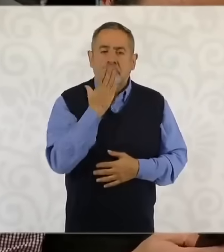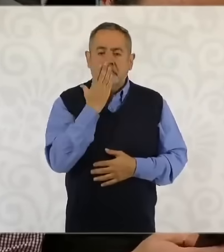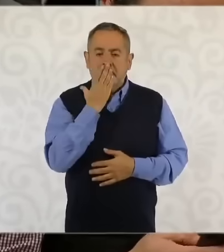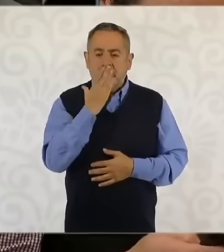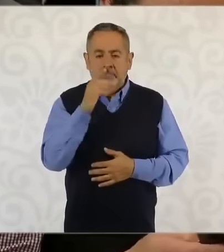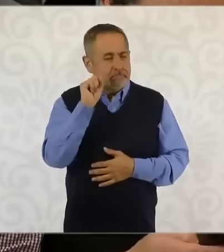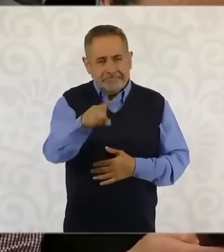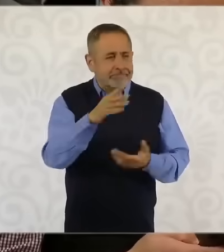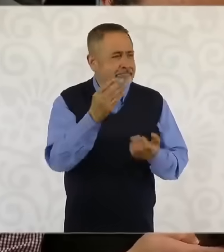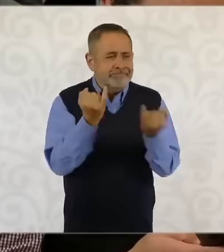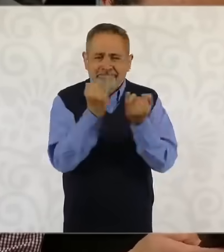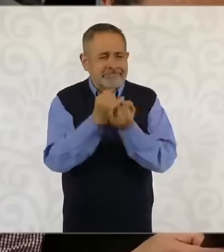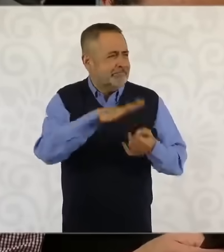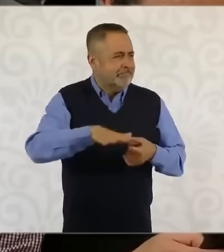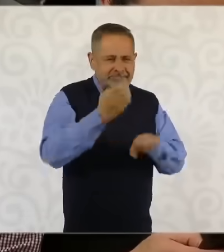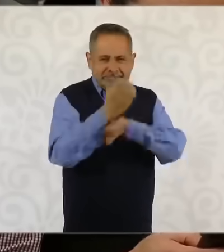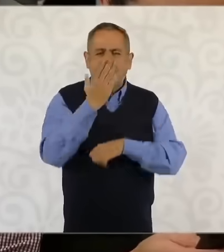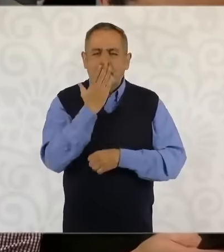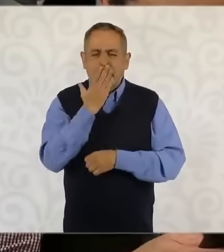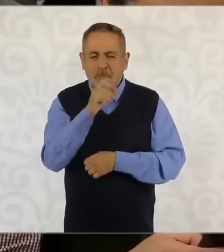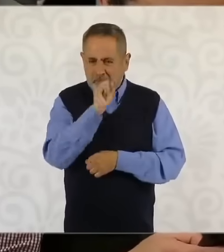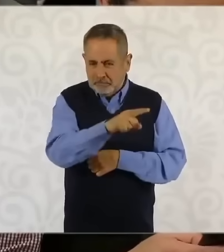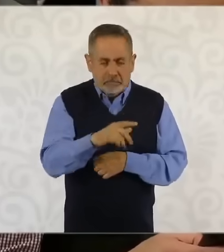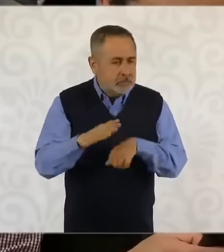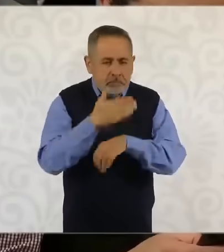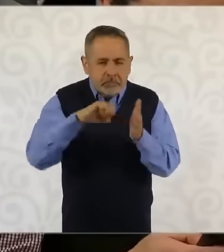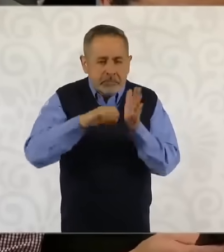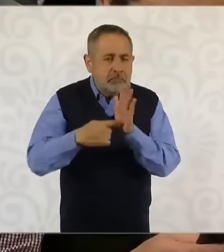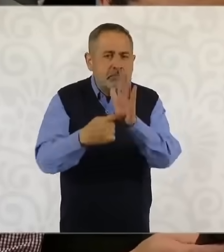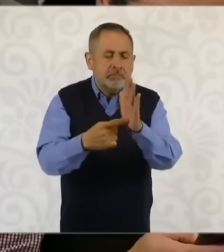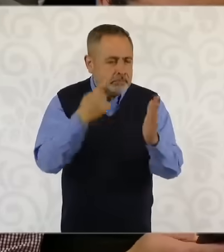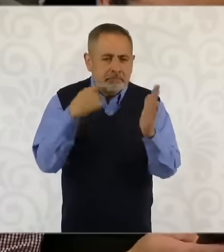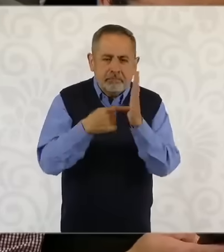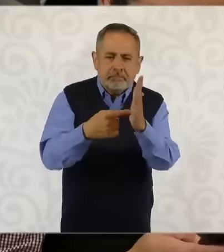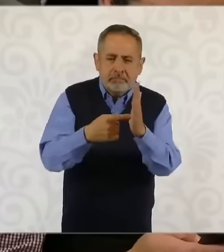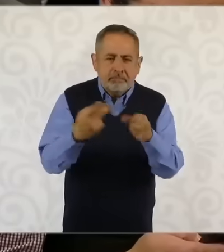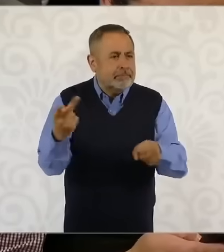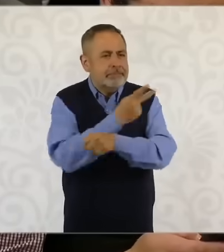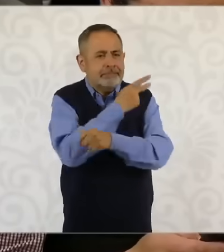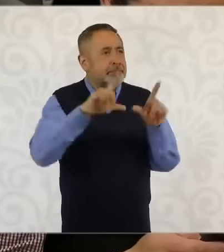algo parecido y le le pongo este caso porque es una muestra de lo que pasó a nivel nacional lo que